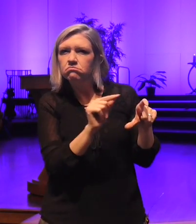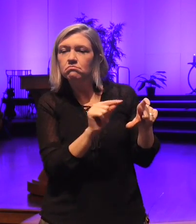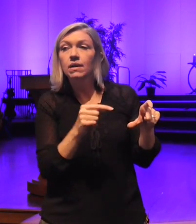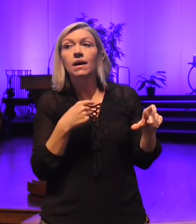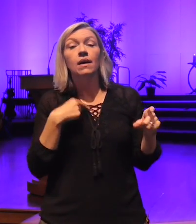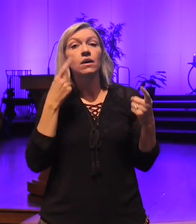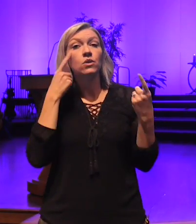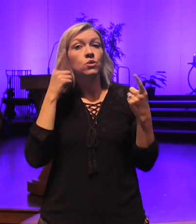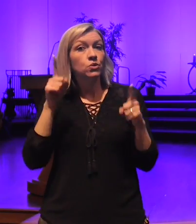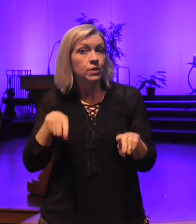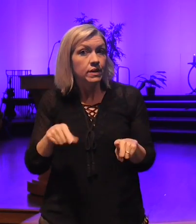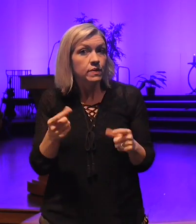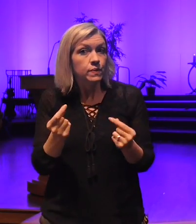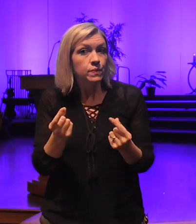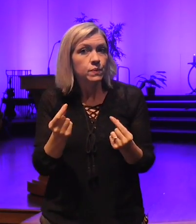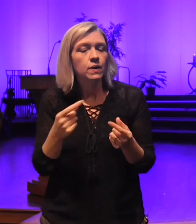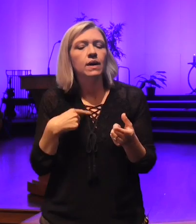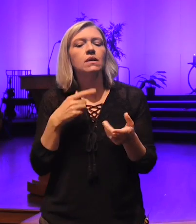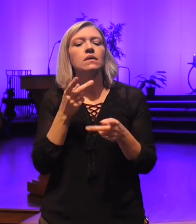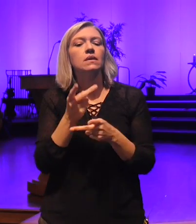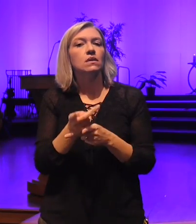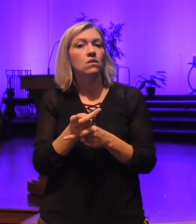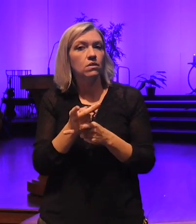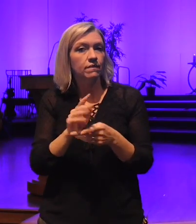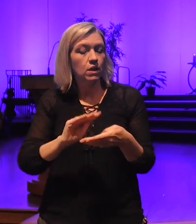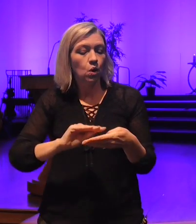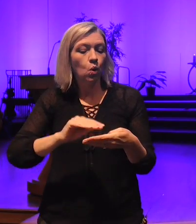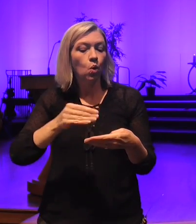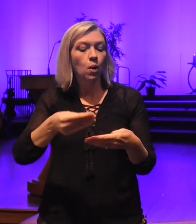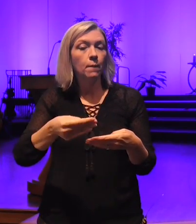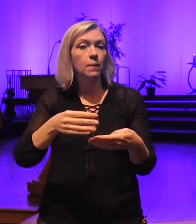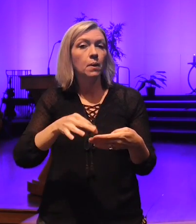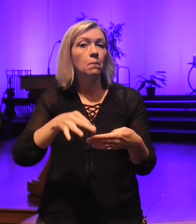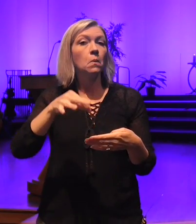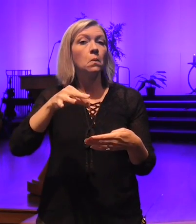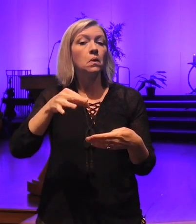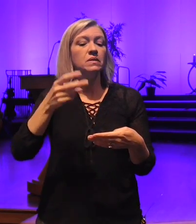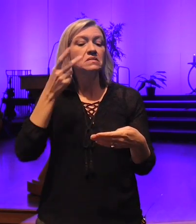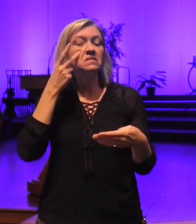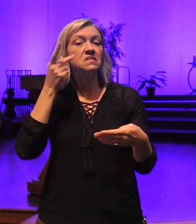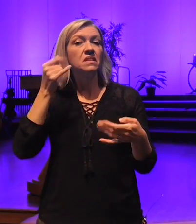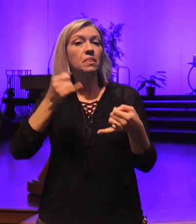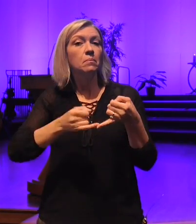fue abrirlo con mucho cuidado y sacarlo para poder ver el final del papel